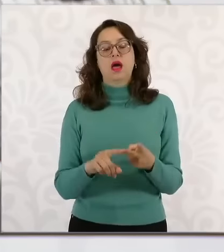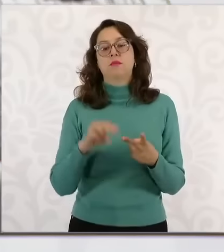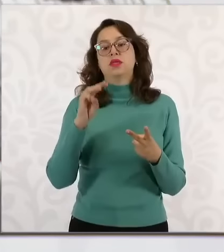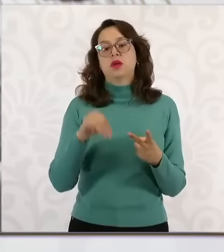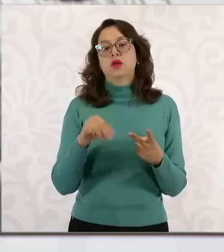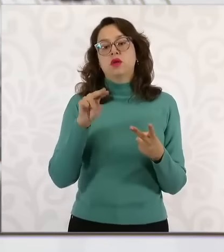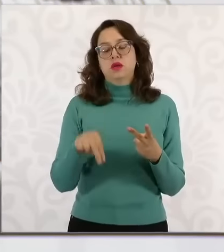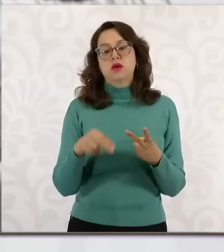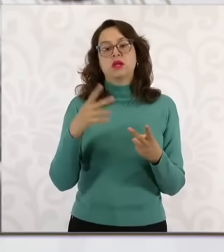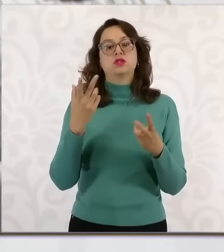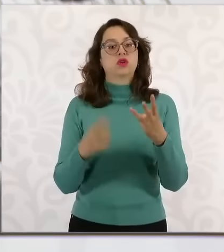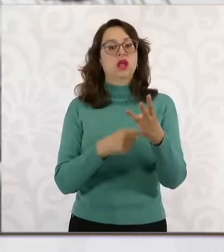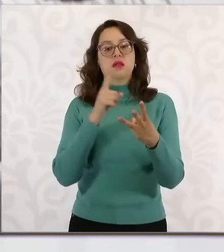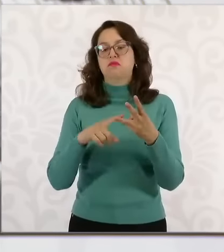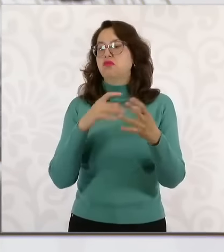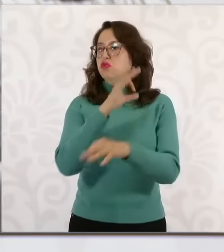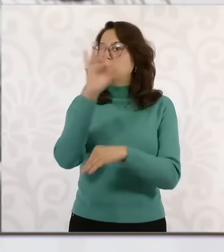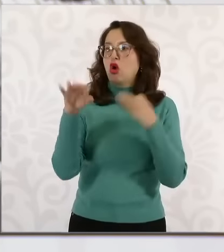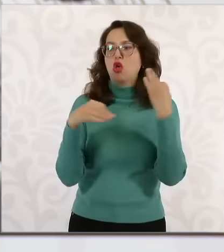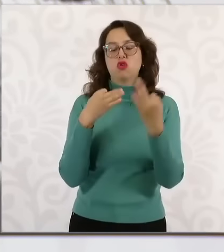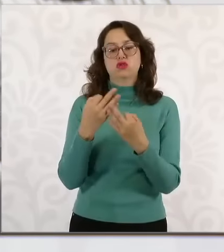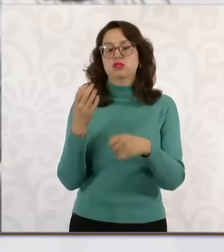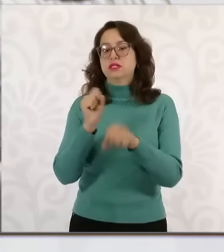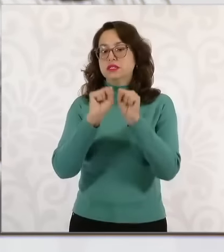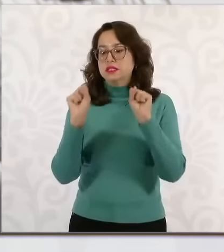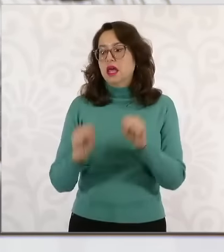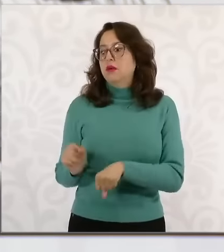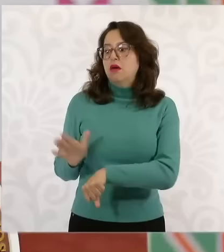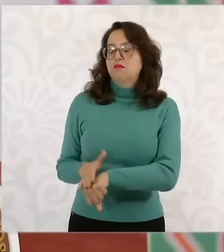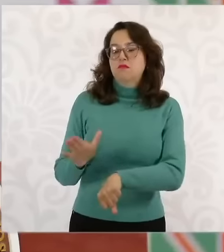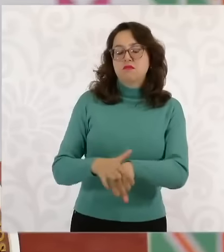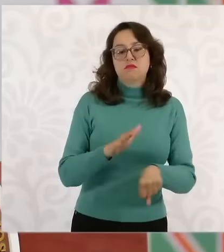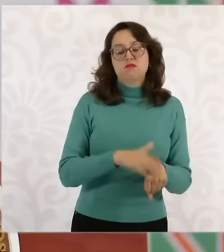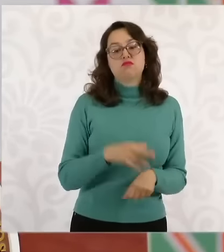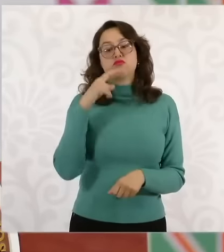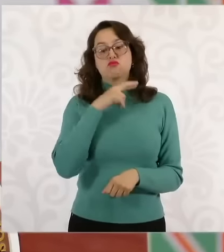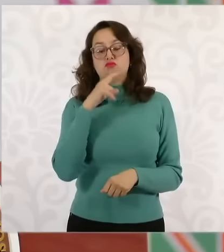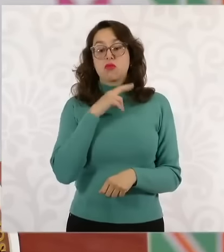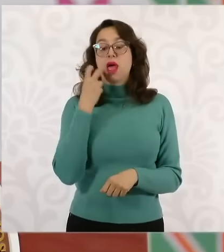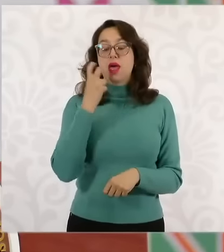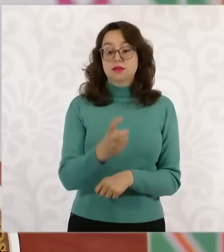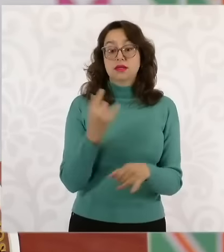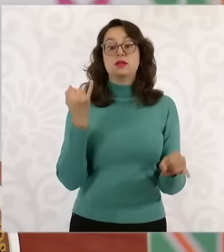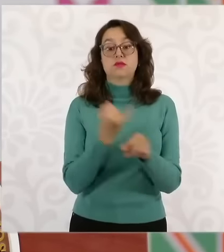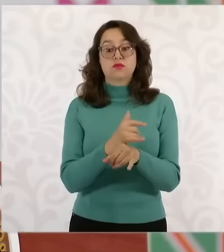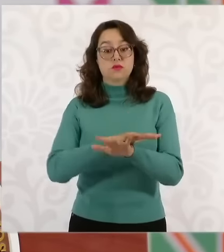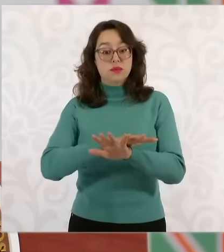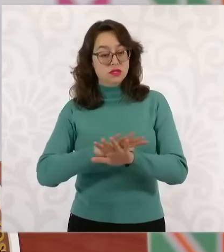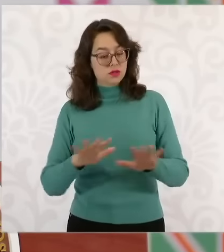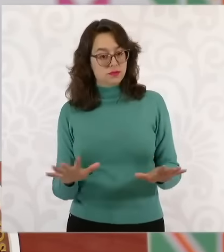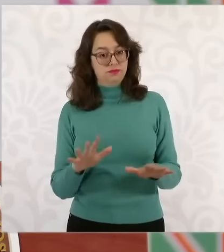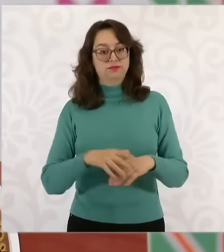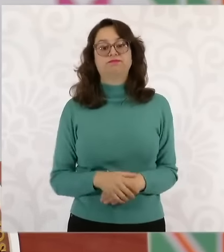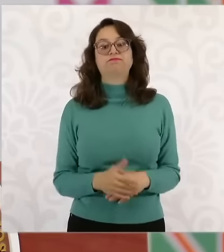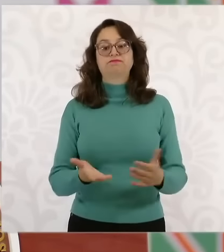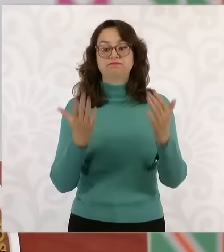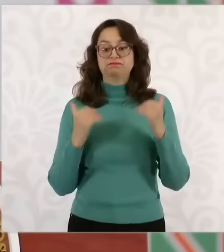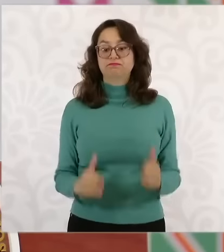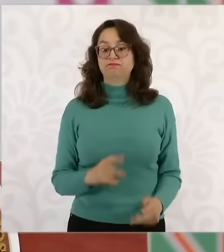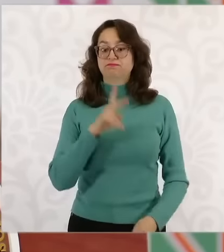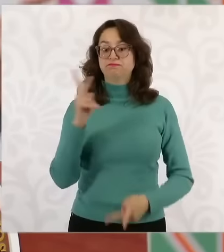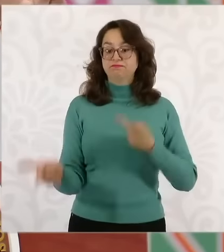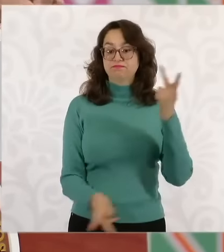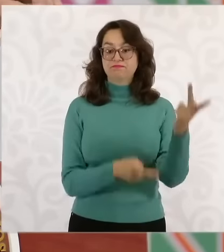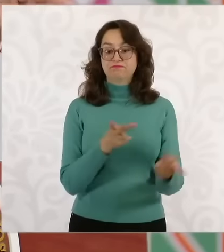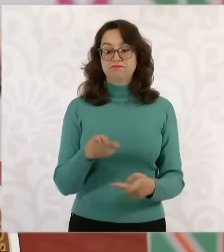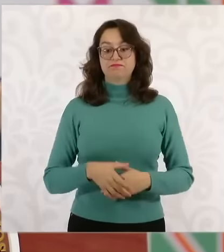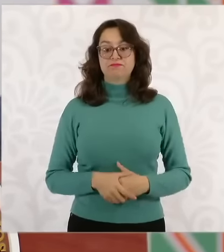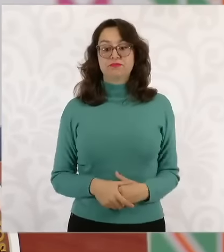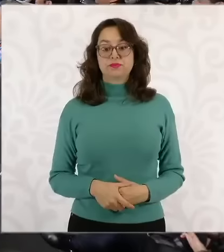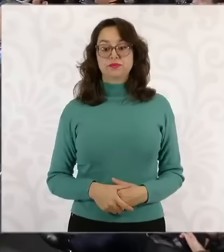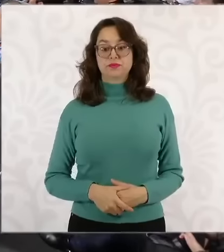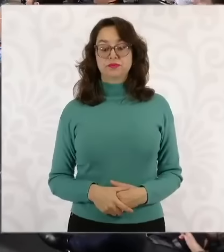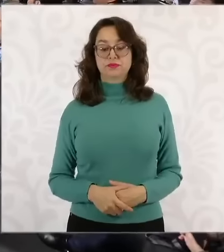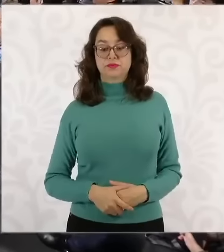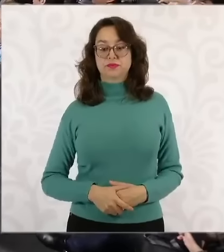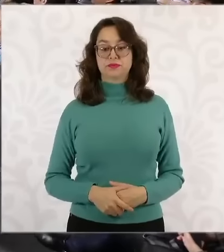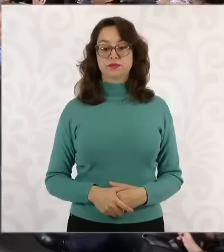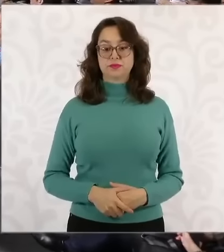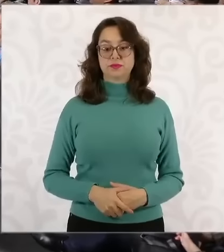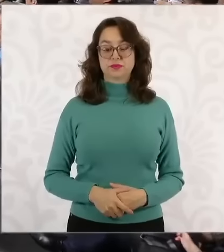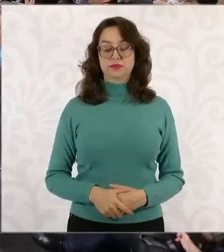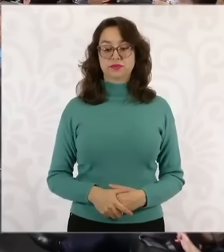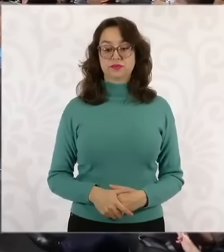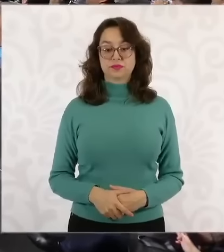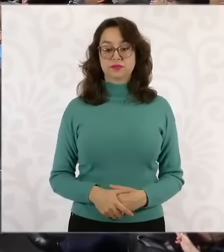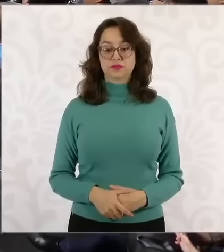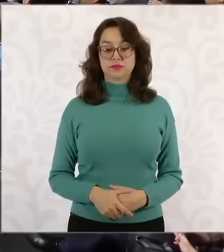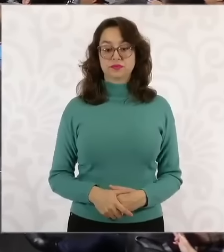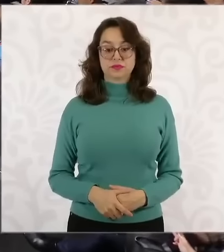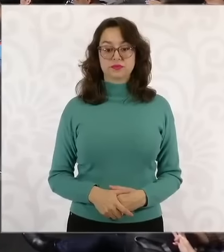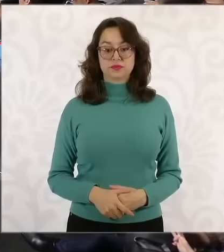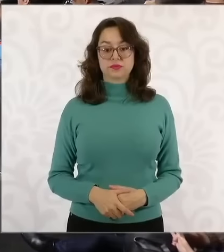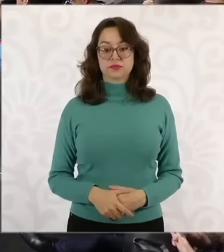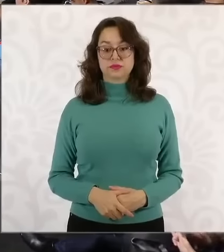de alertamiento. temprano. Bueno, pues esta es la información y ahora sí pasamos a las preguntas.